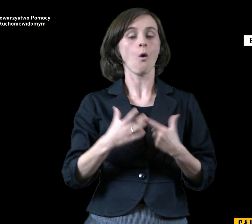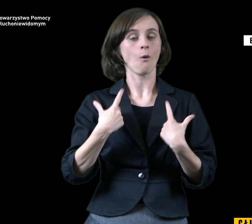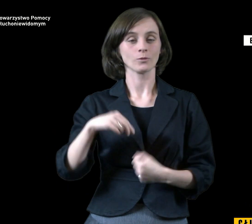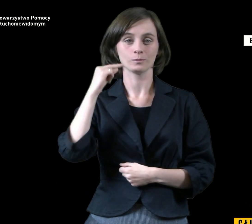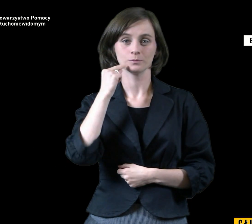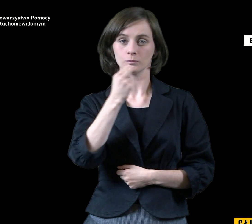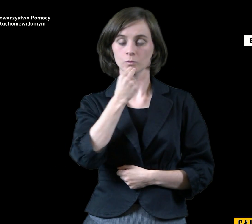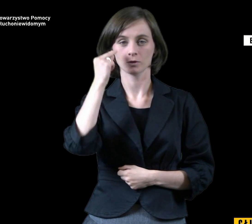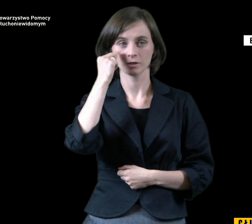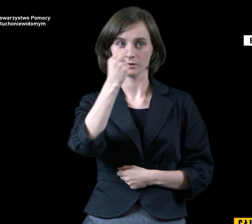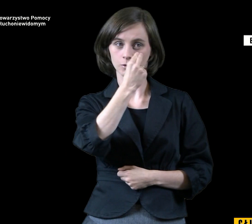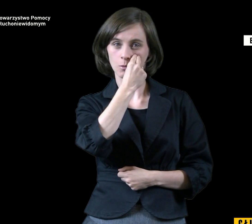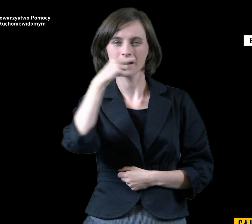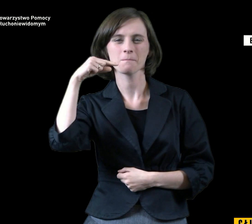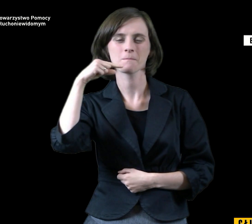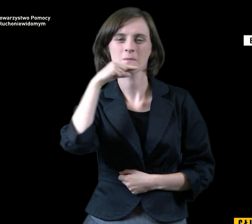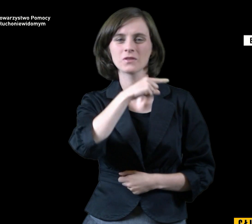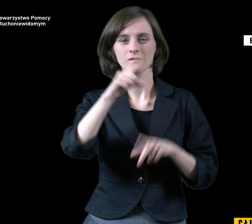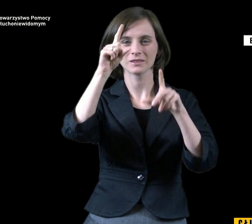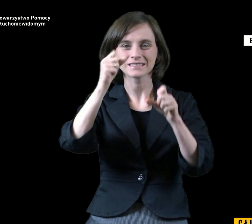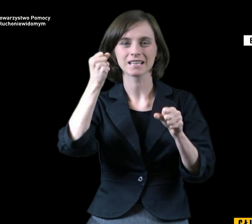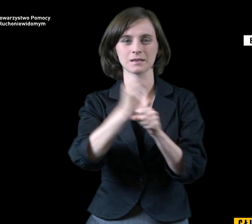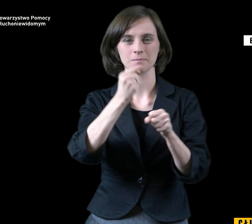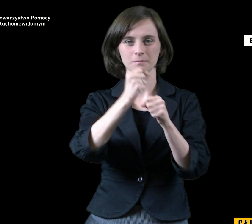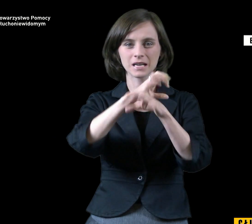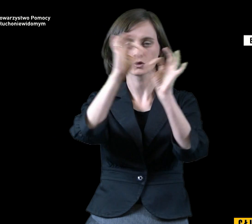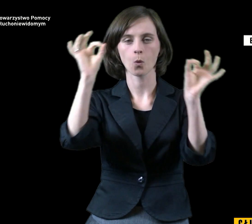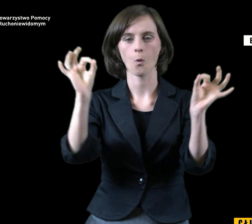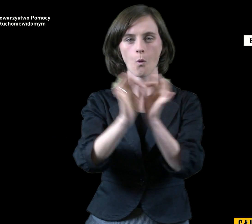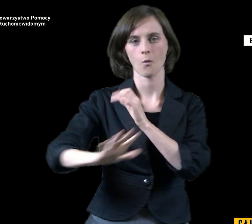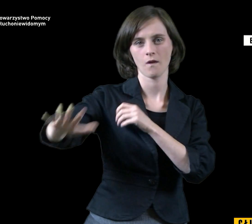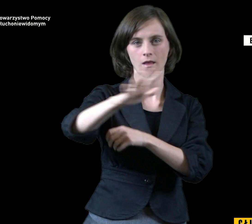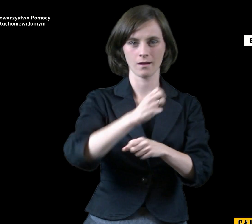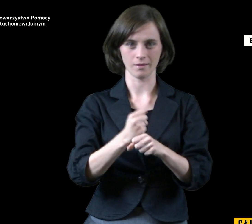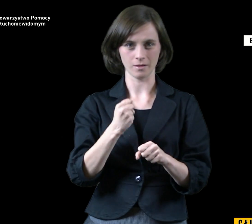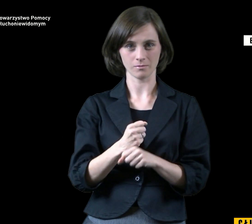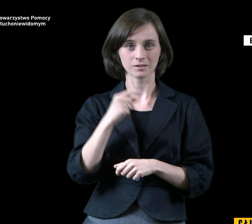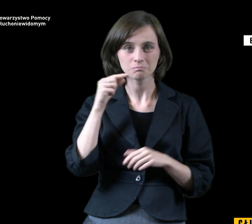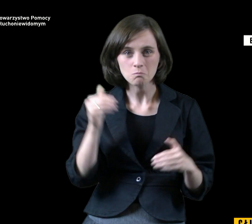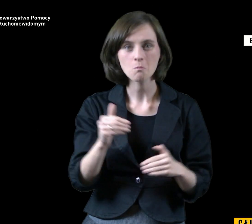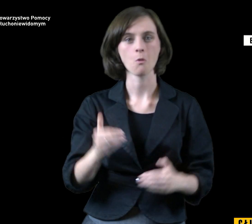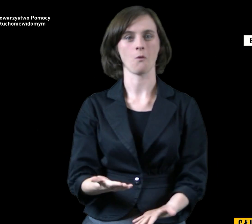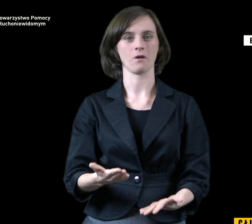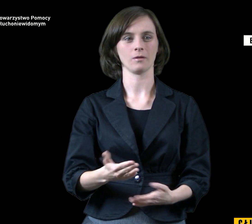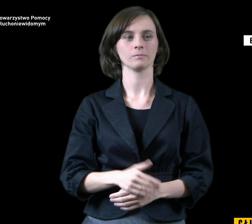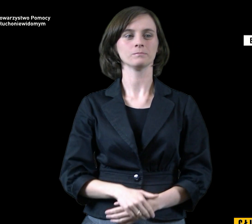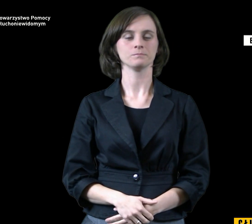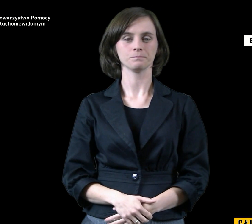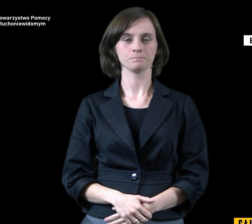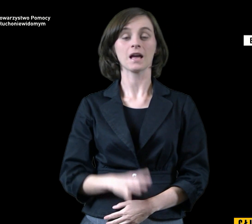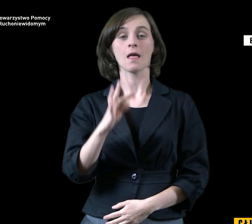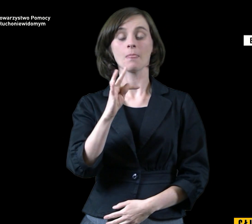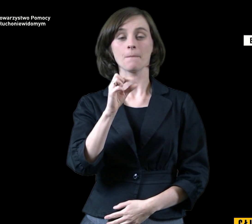Osoby głuchoniewidome mogą rozpocząć pracę na otwartym rynku pracy.